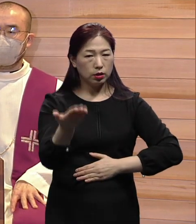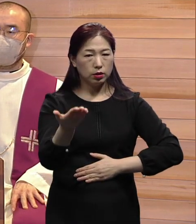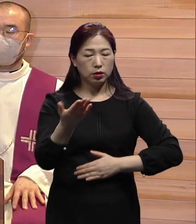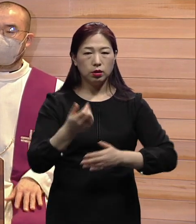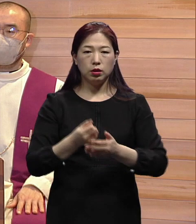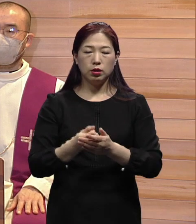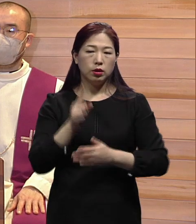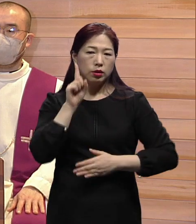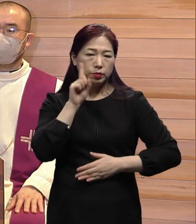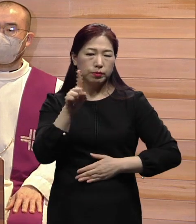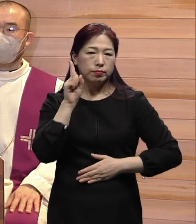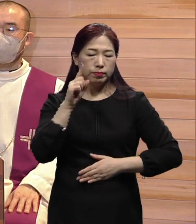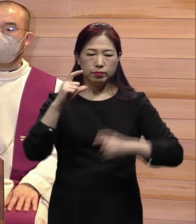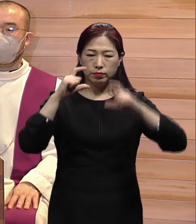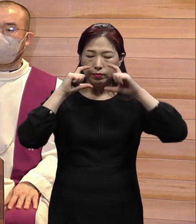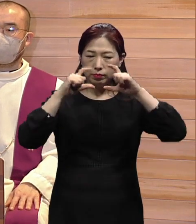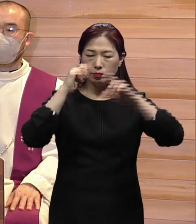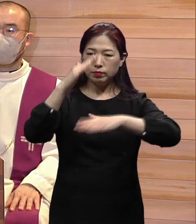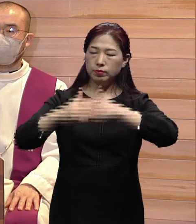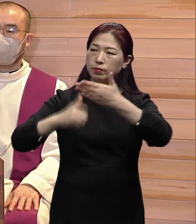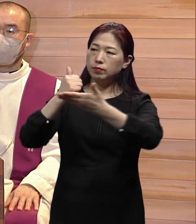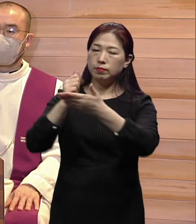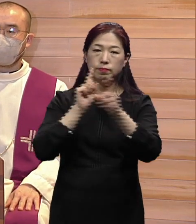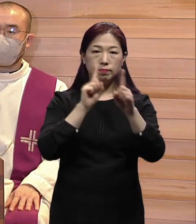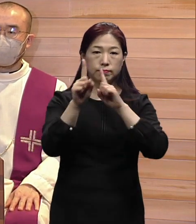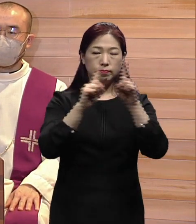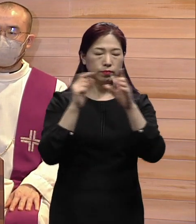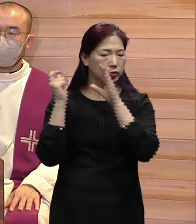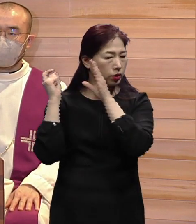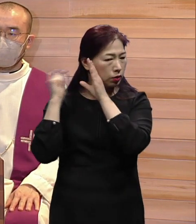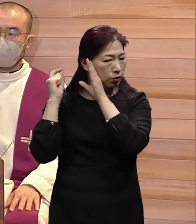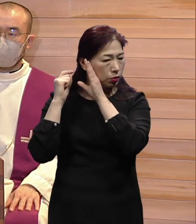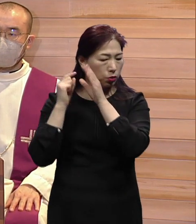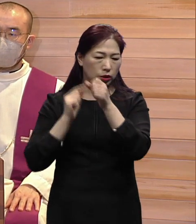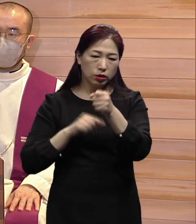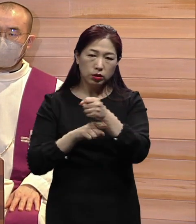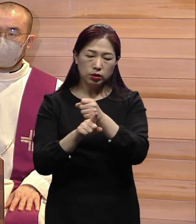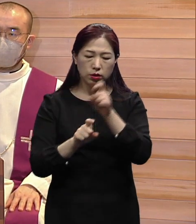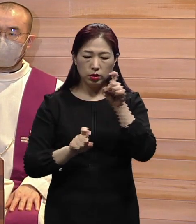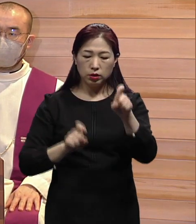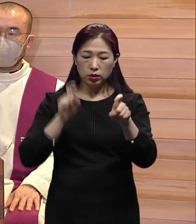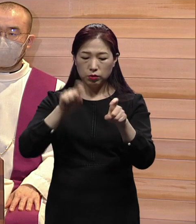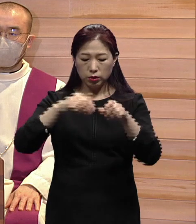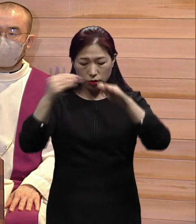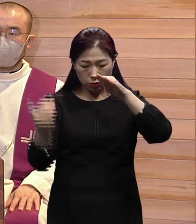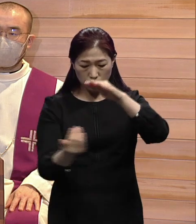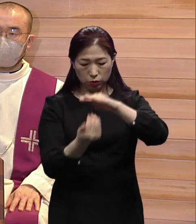매일 선포되는 하느님의 말씀을 듣고 그 뜻이 실현되는 곳입니까?